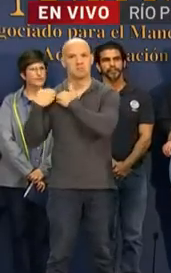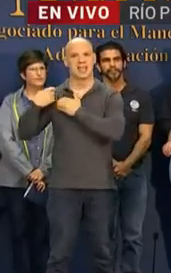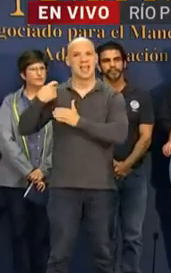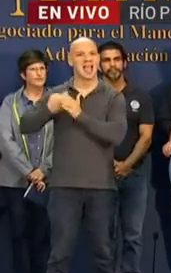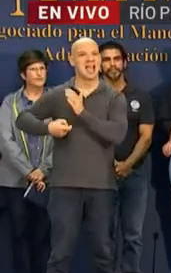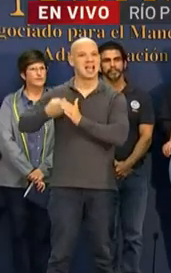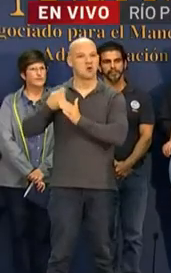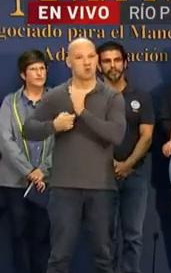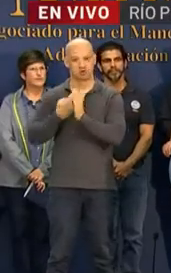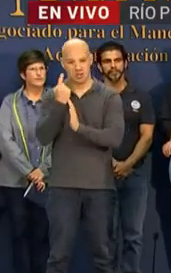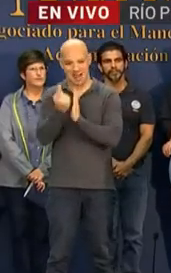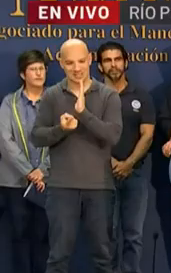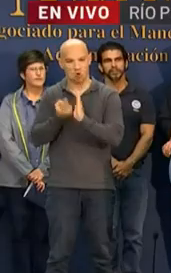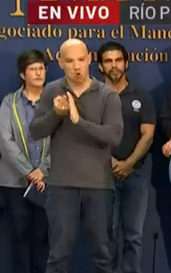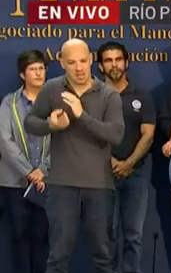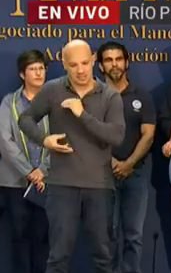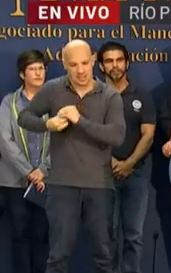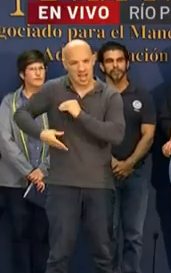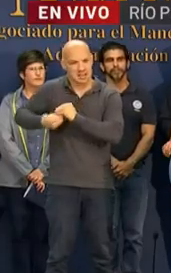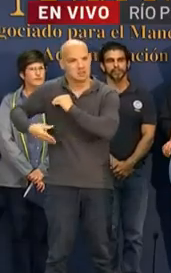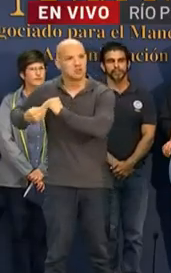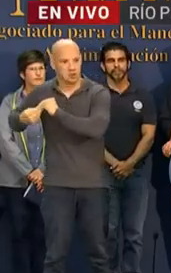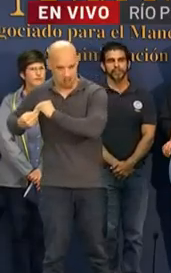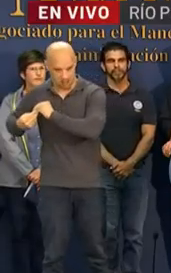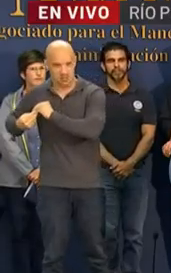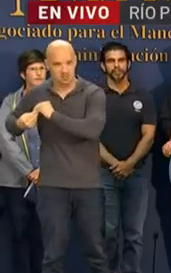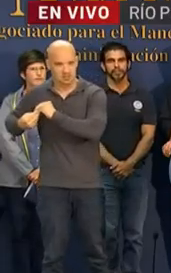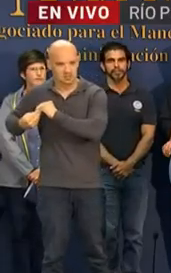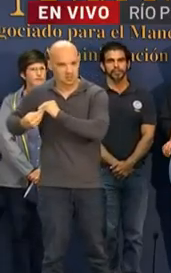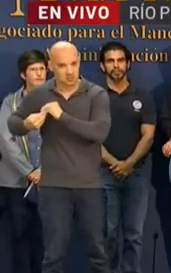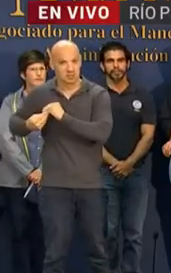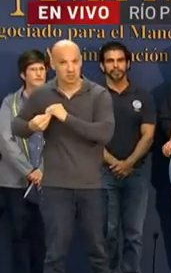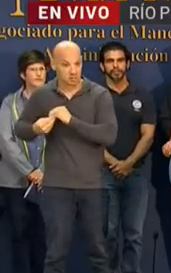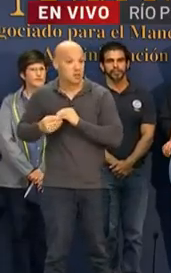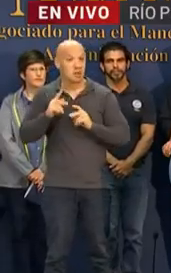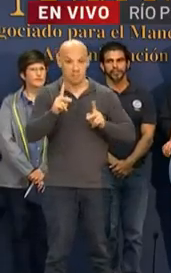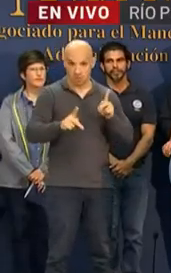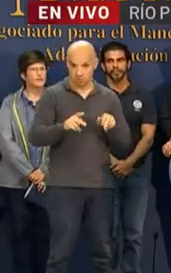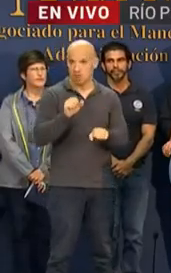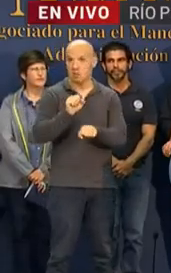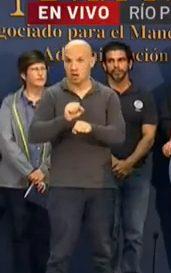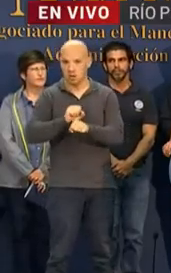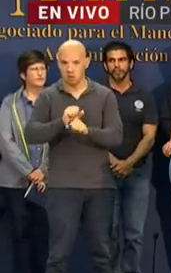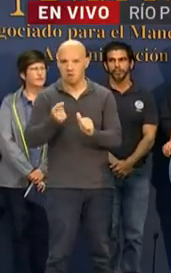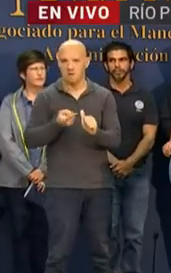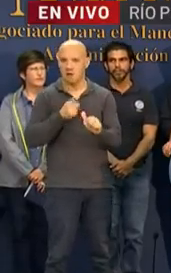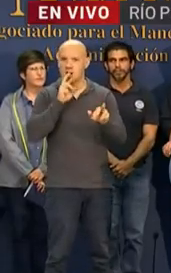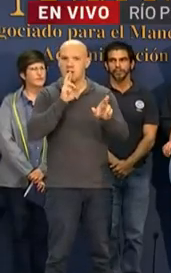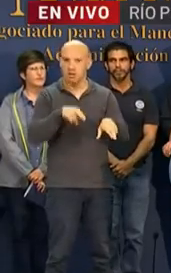LA RESPUESTA INMEDIATA.